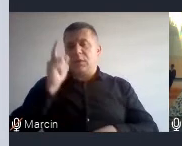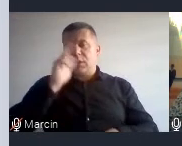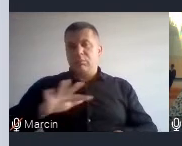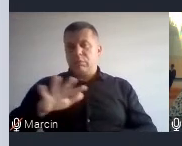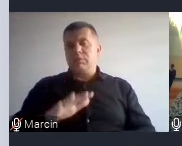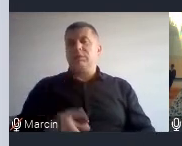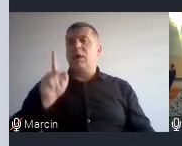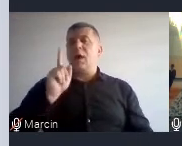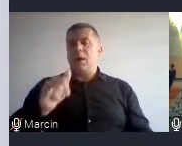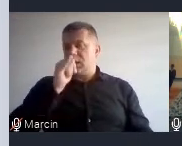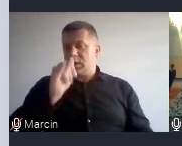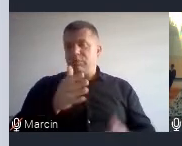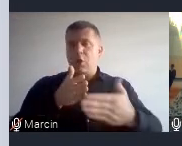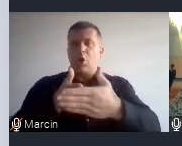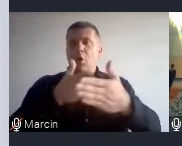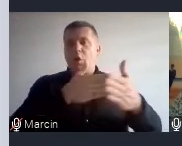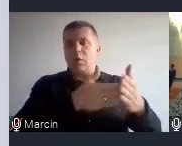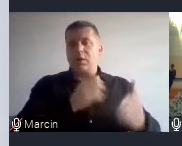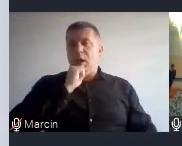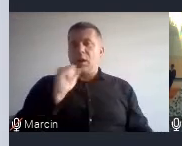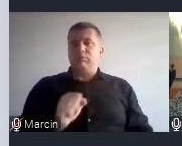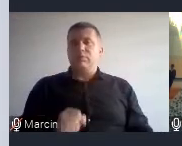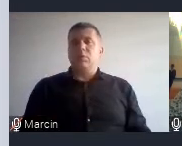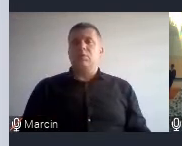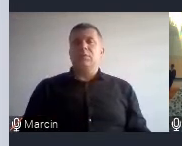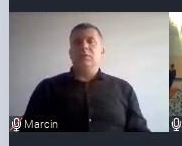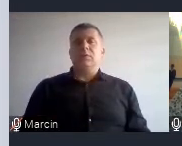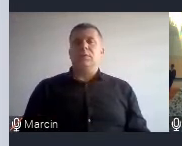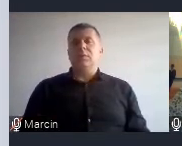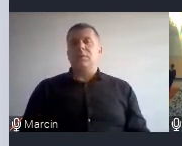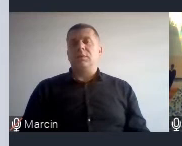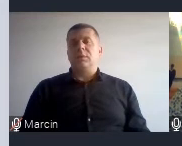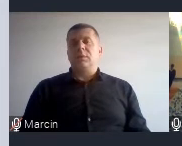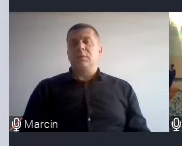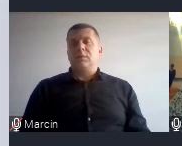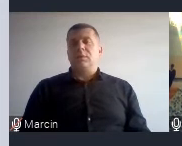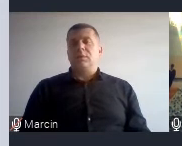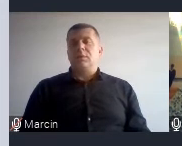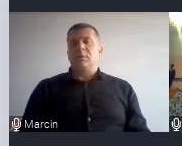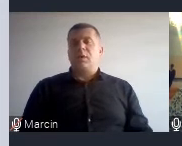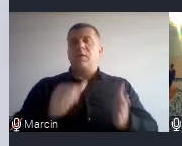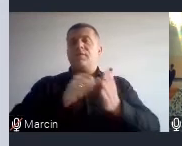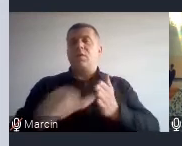ale nie można ograniczać absolutnie tych kryteriów wyłącznie do ceny.